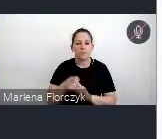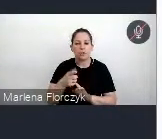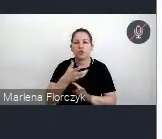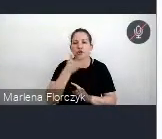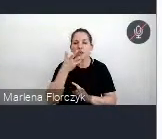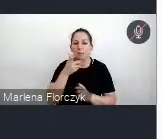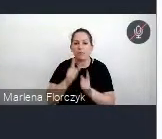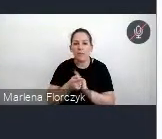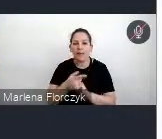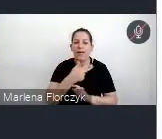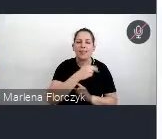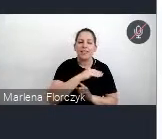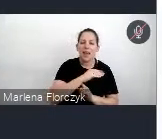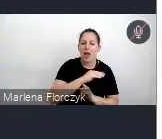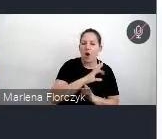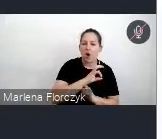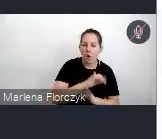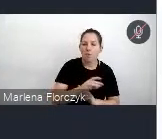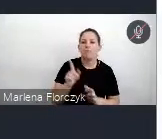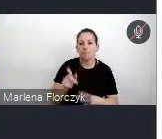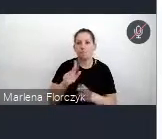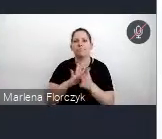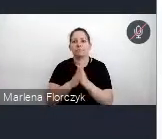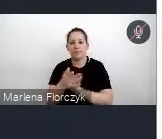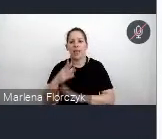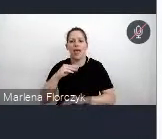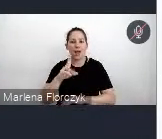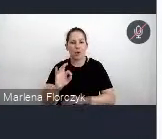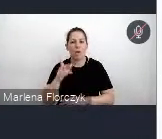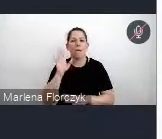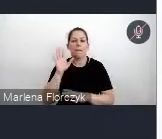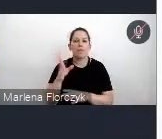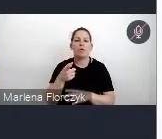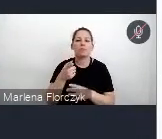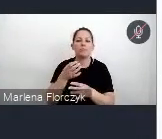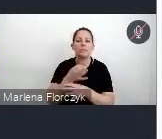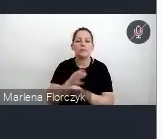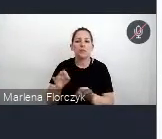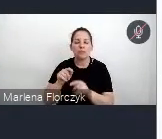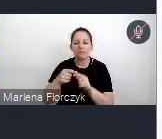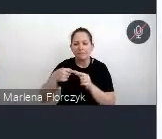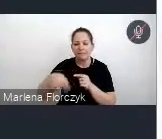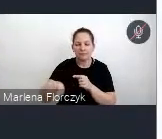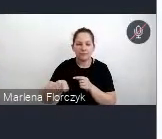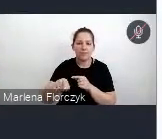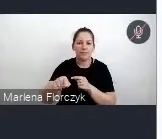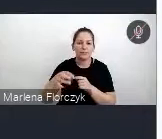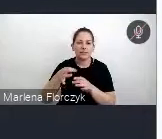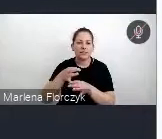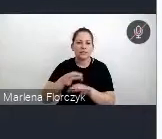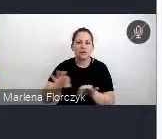z nieekologicznych na ekologiczne będą zwolnieni w kolejnych latach z czynszu.